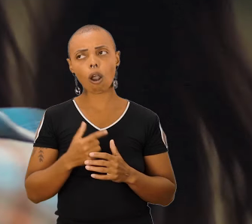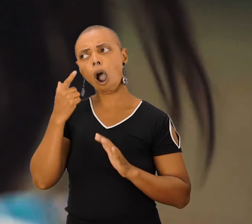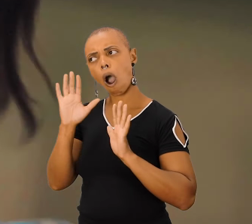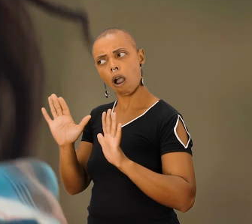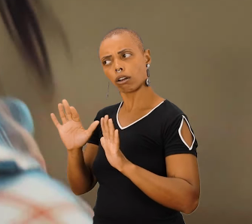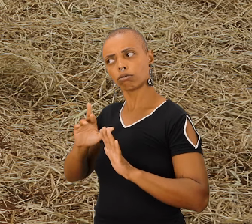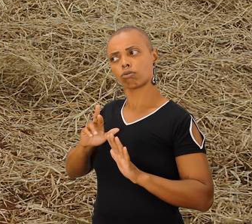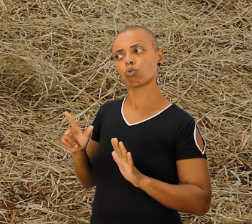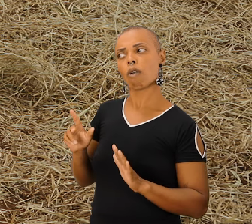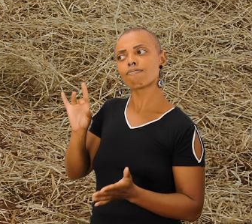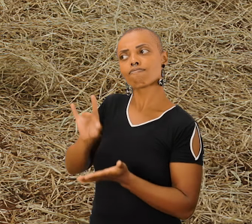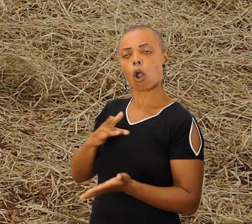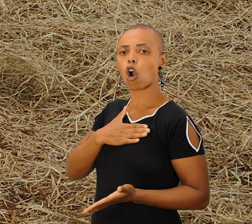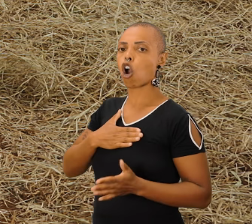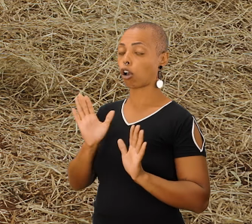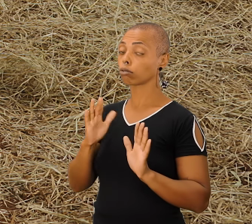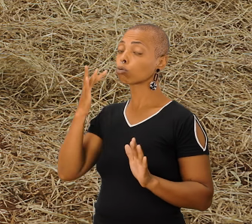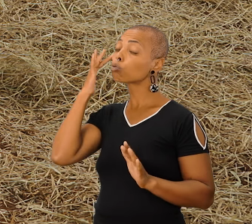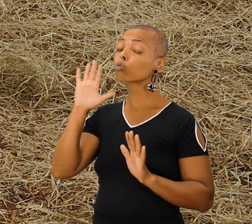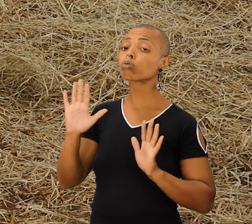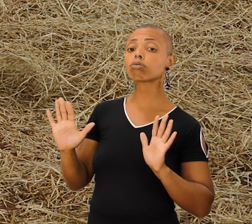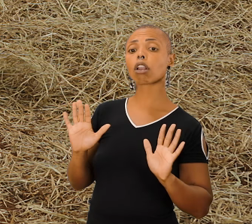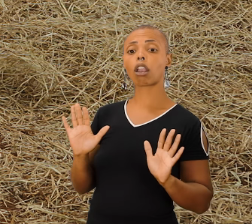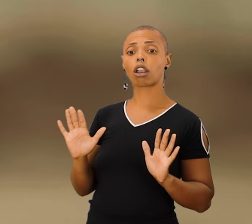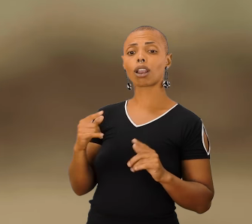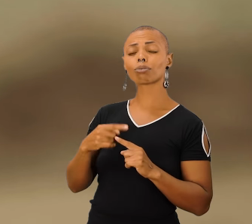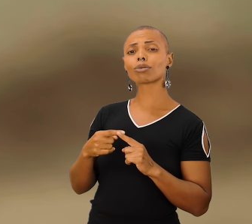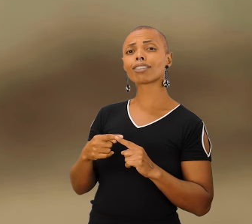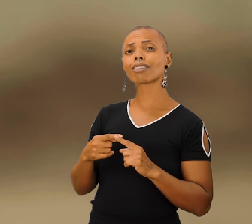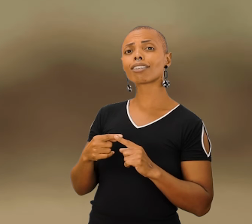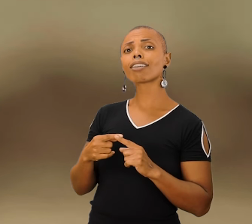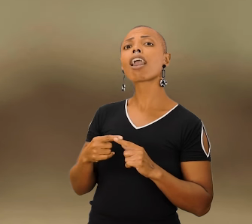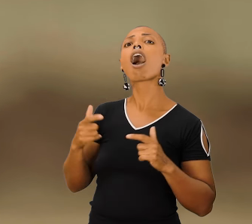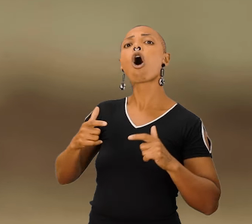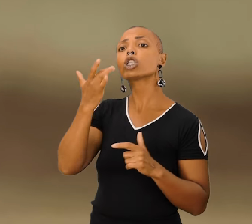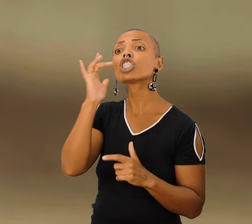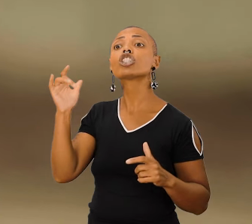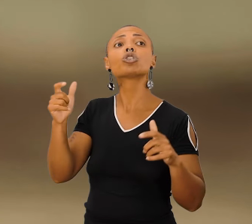[Jotapê] Também não é bem assim, né, prima? Eu ainda não sei... Até porque, onde será que está aquele tesouro da tia?